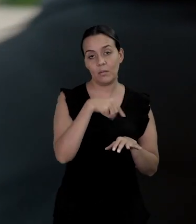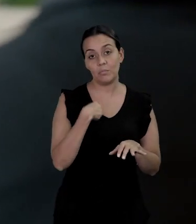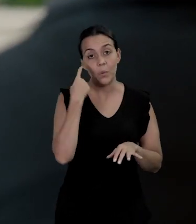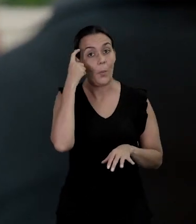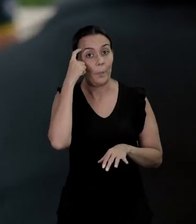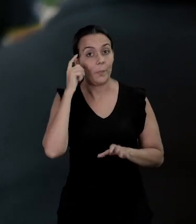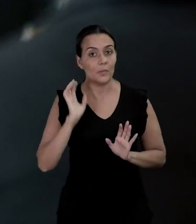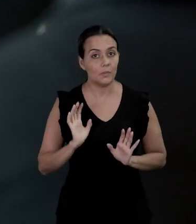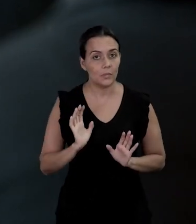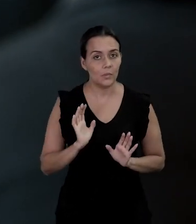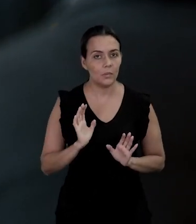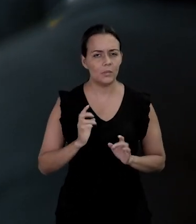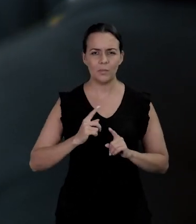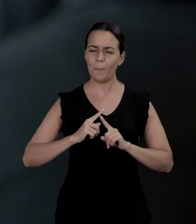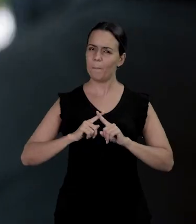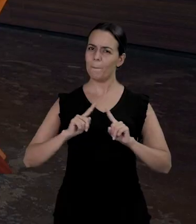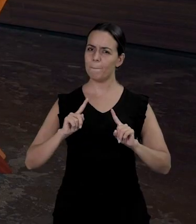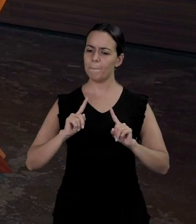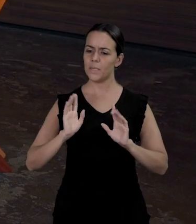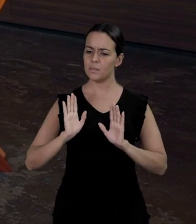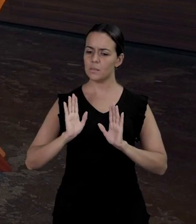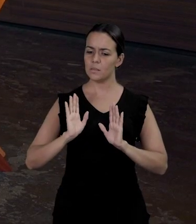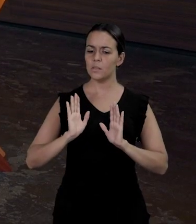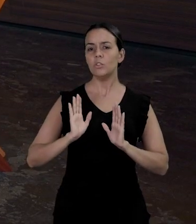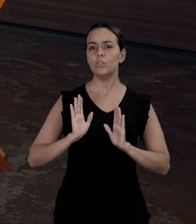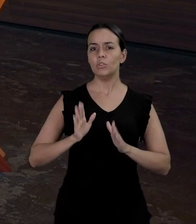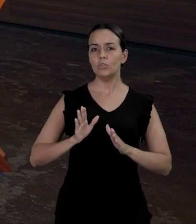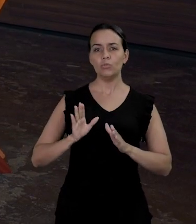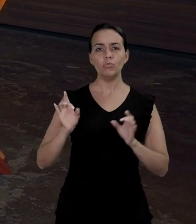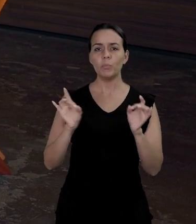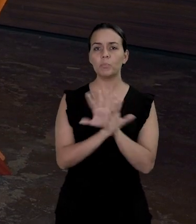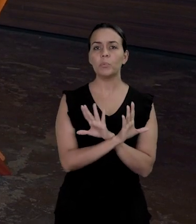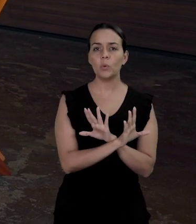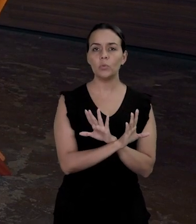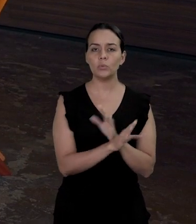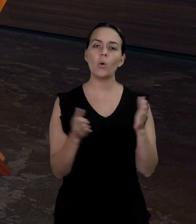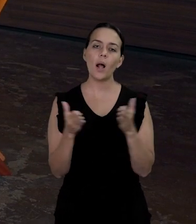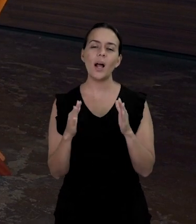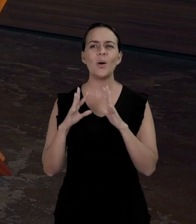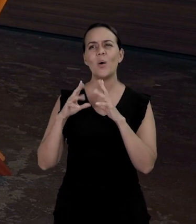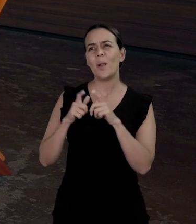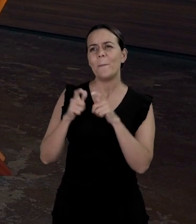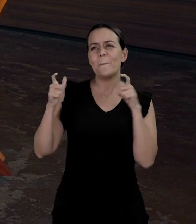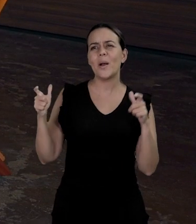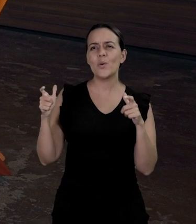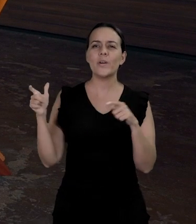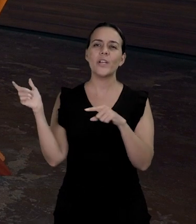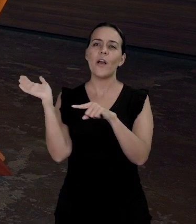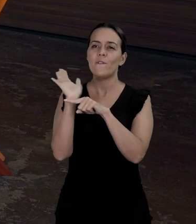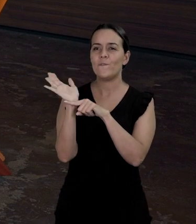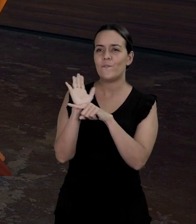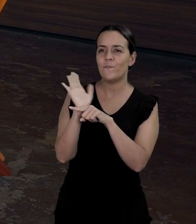E isso passou, essa fase passou, agora tudo é audiovisual, tudo é vídeo, é meme,